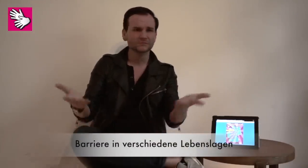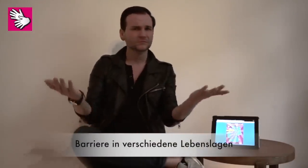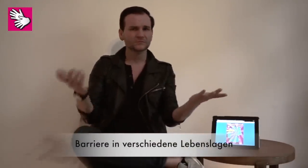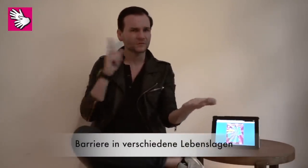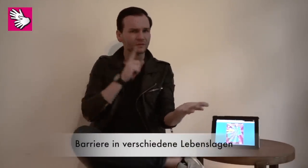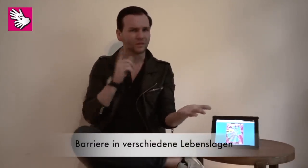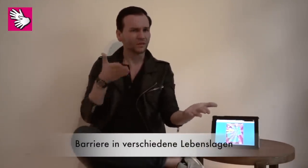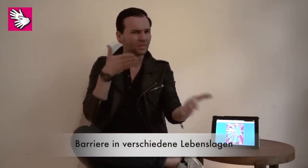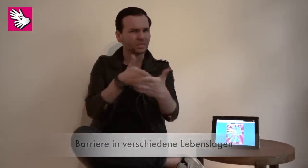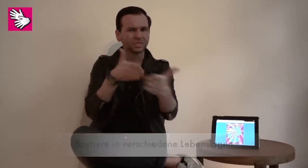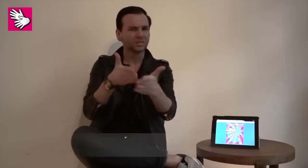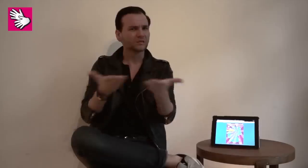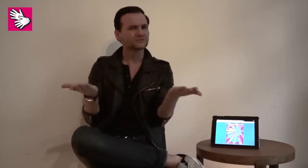Oha, Gehörlose stoßen auf viele Barrieren!